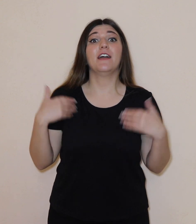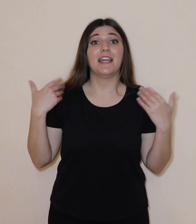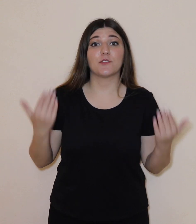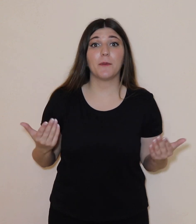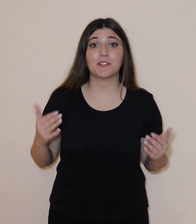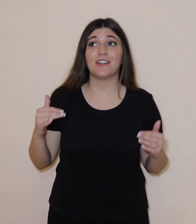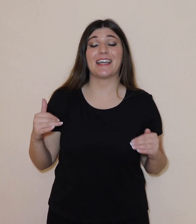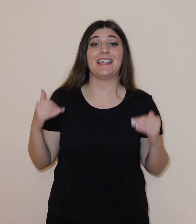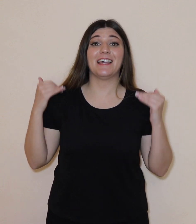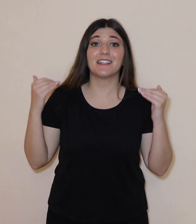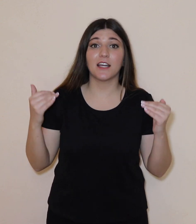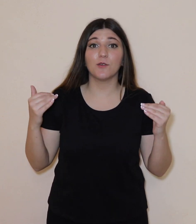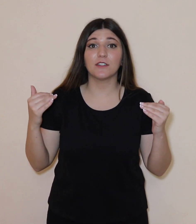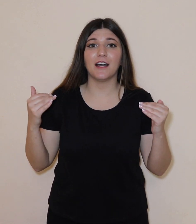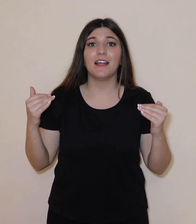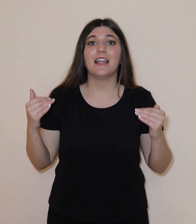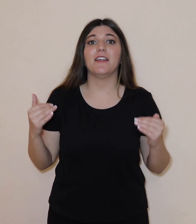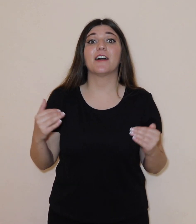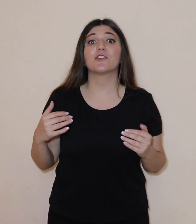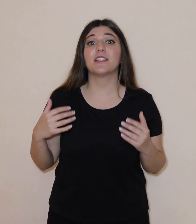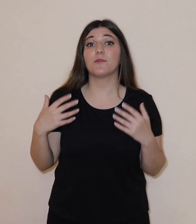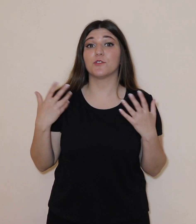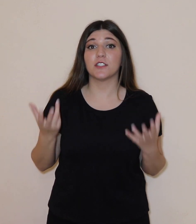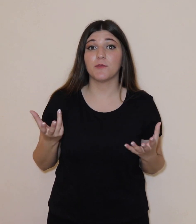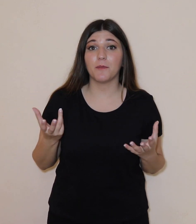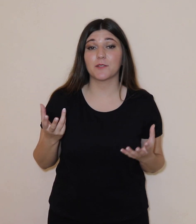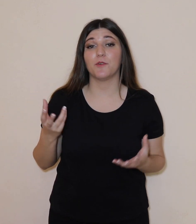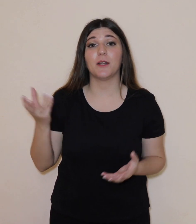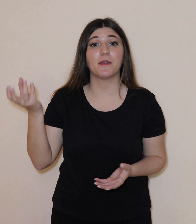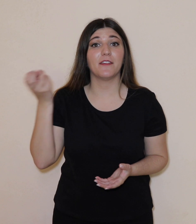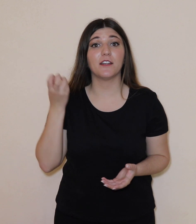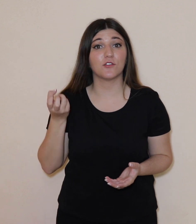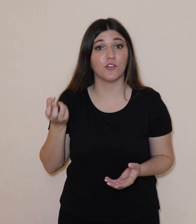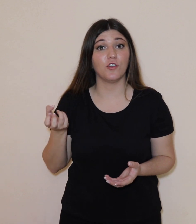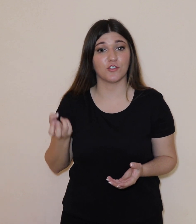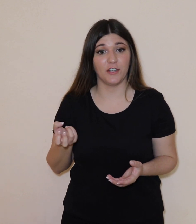es una persona que ya es adulta le va a costar muchísimo más poder aprender todos los sonidos.